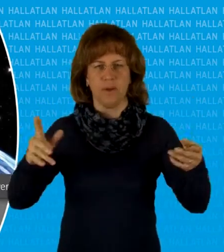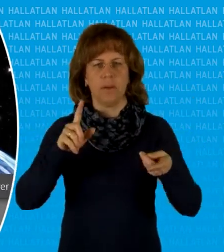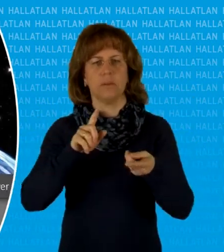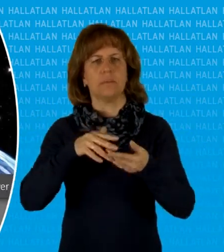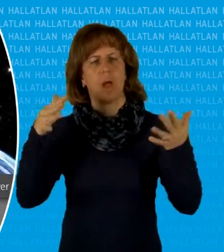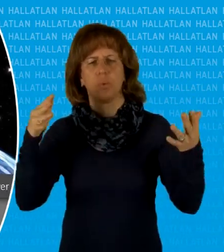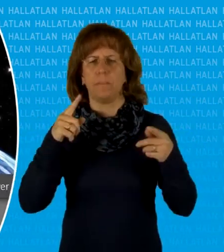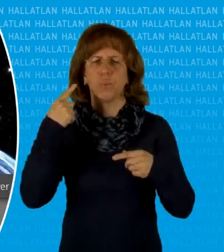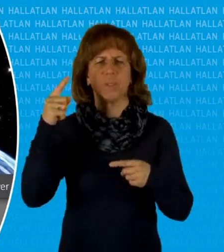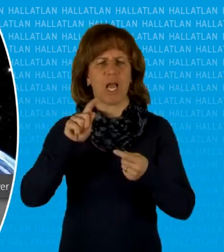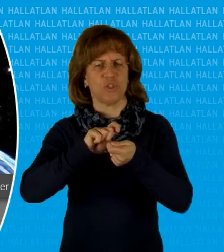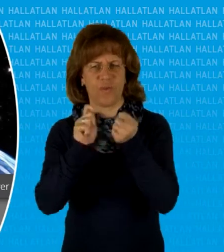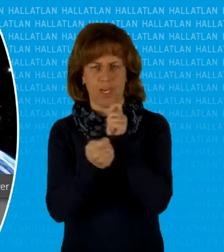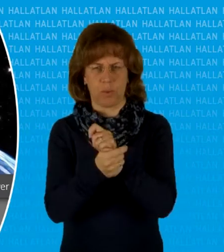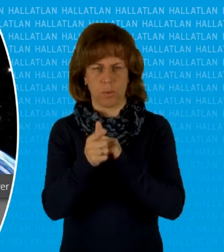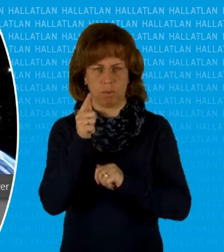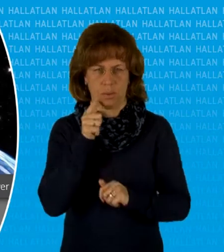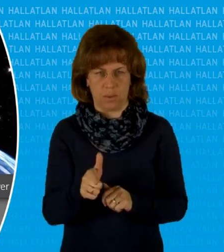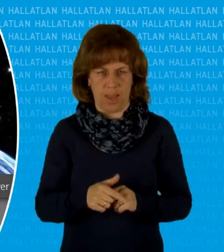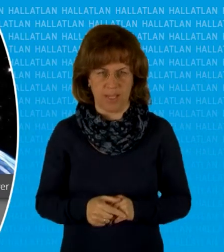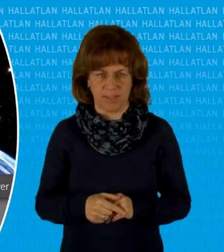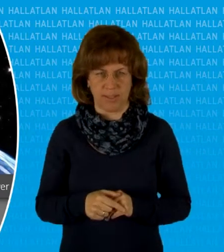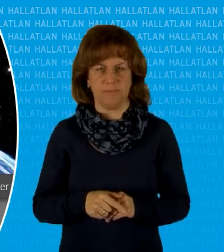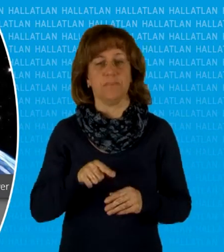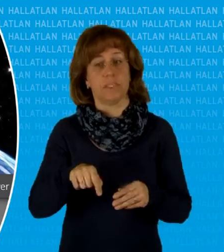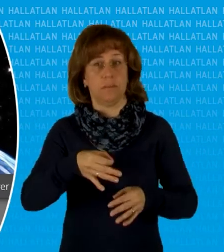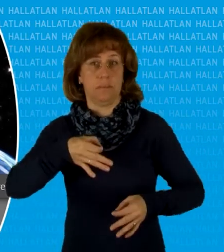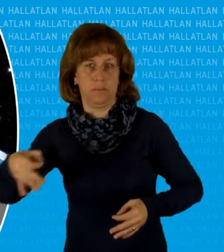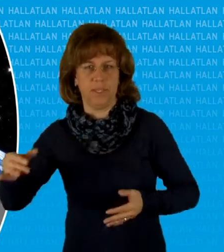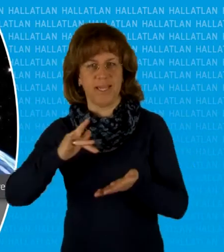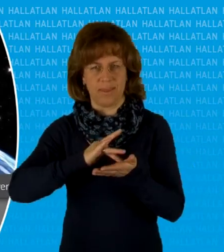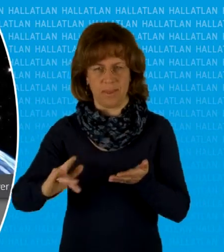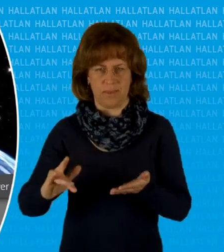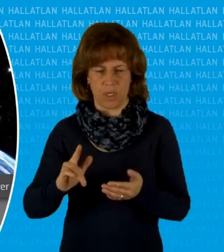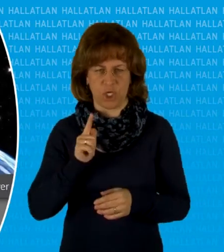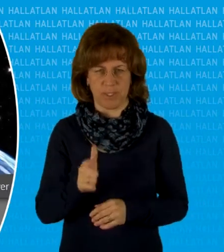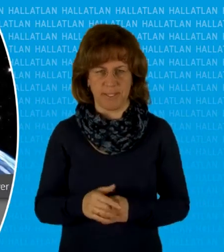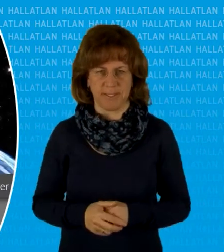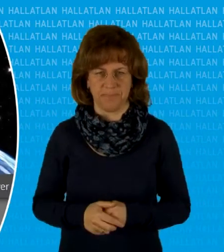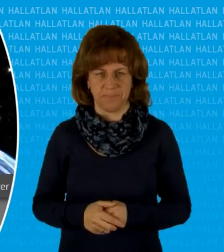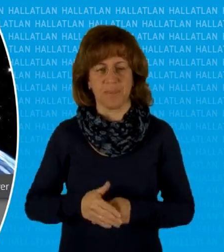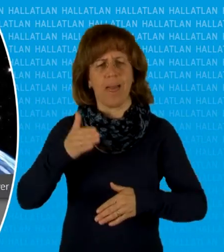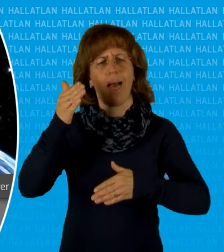nagyobb tudású változata mostantól ingyenes.